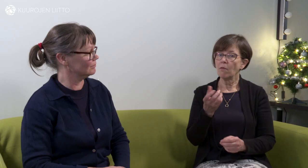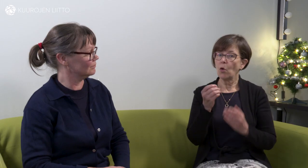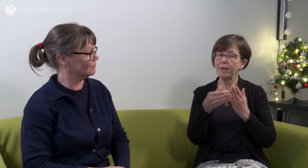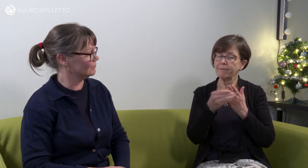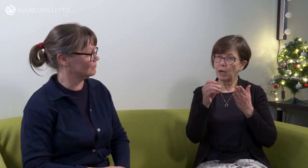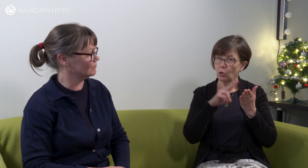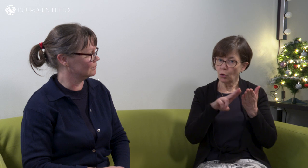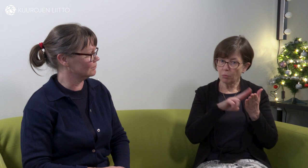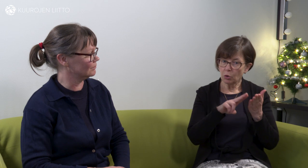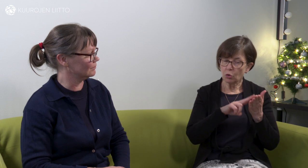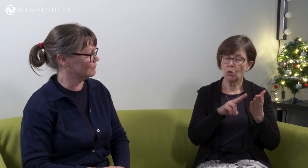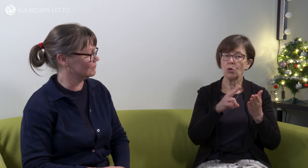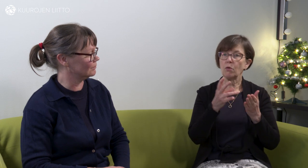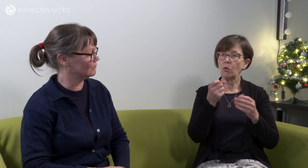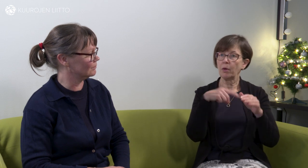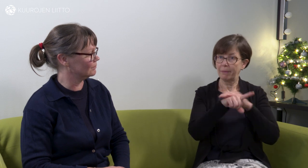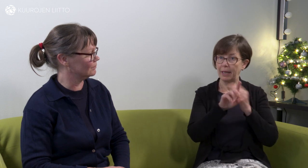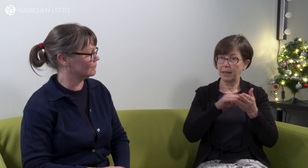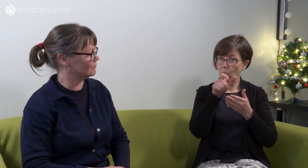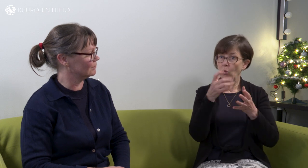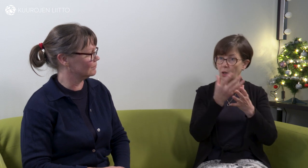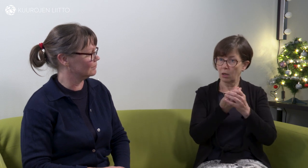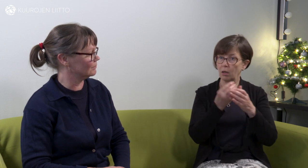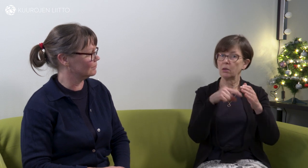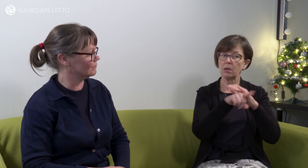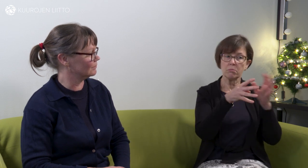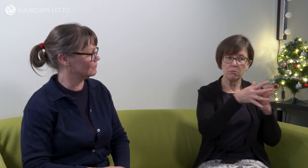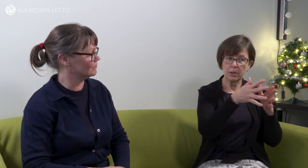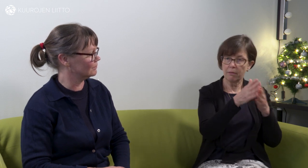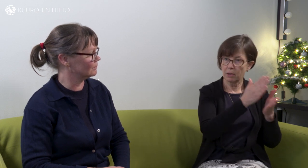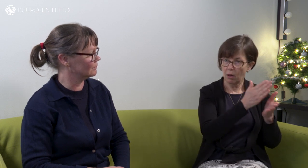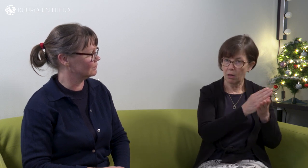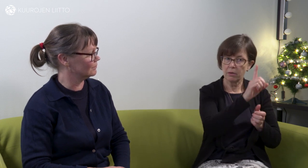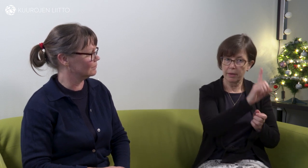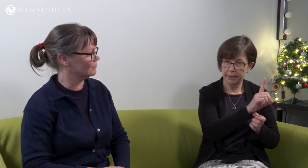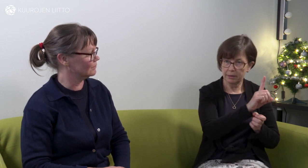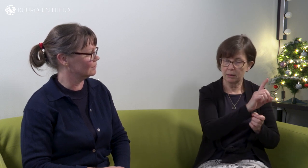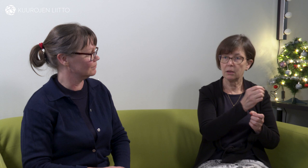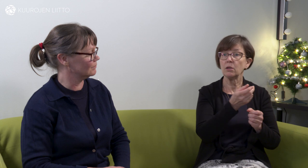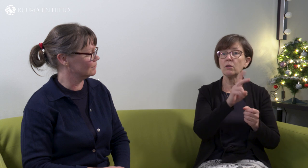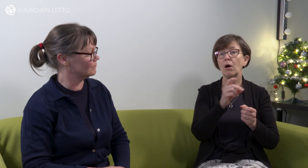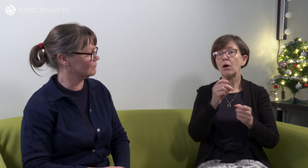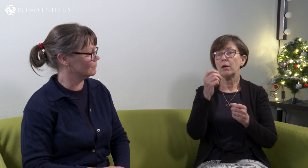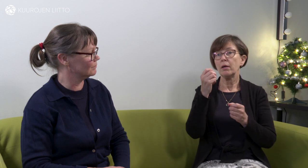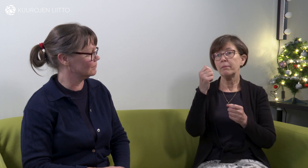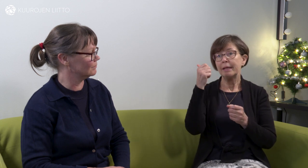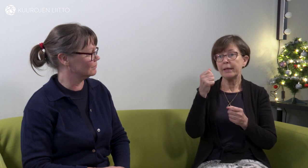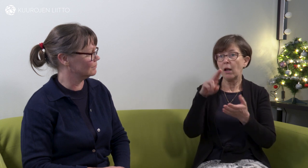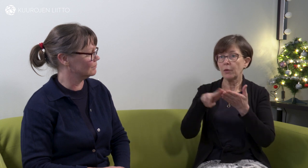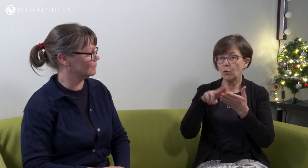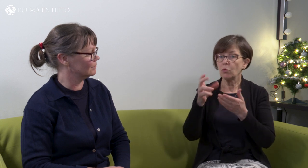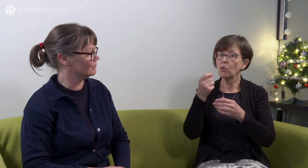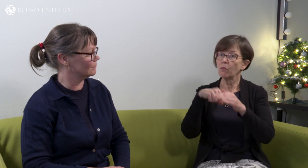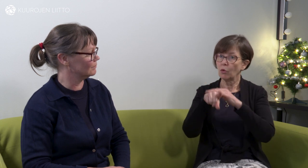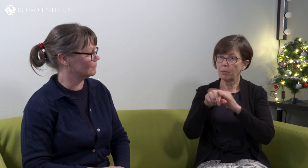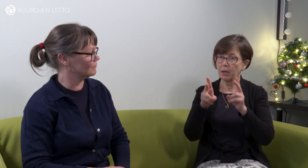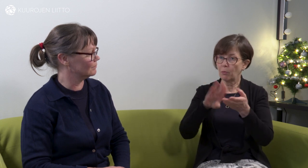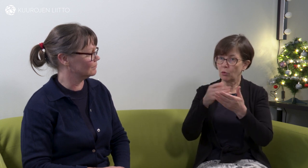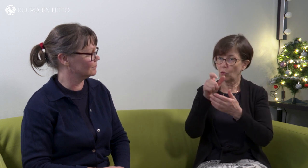Voitte mennä ensiksi selvittämään asiaa Verotoimistoon tai Kelan konttoriin -